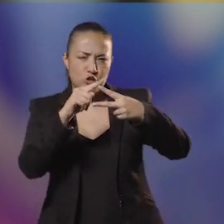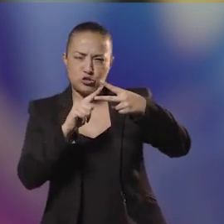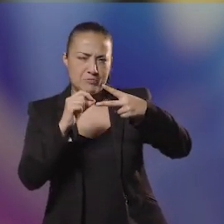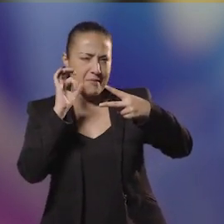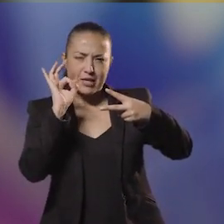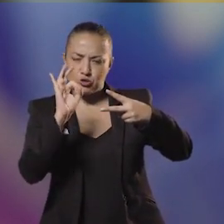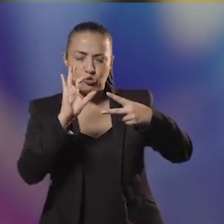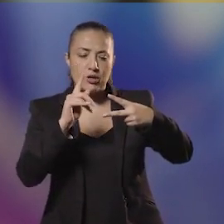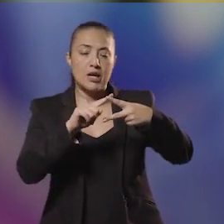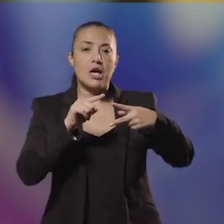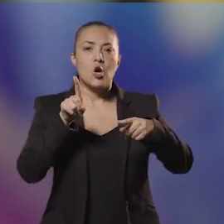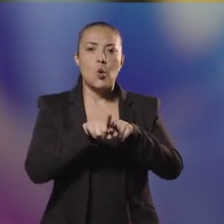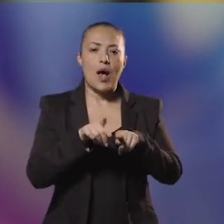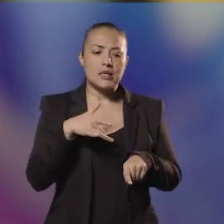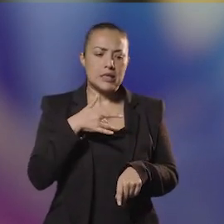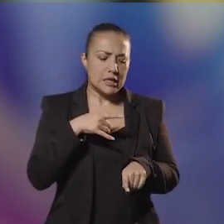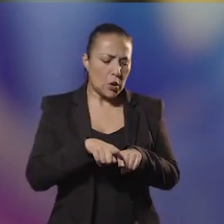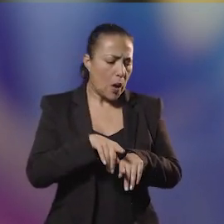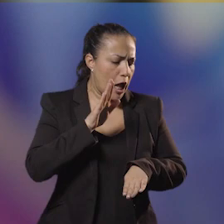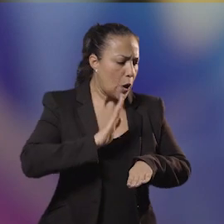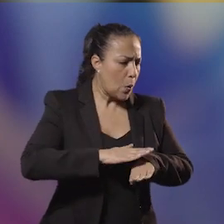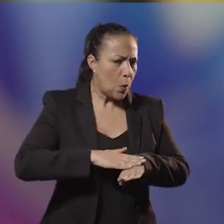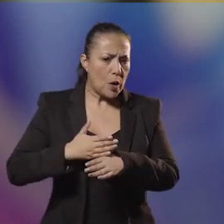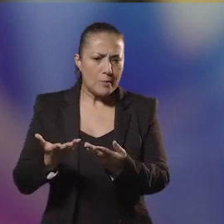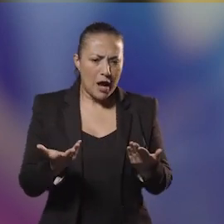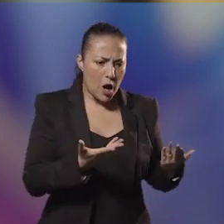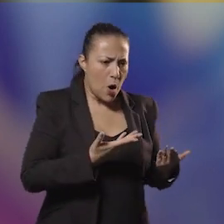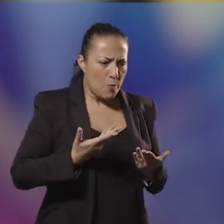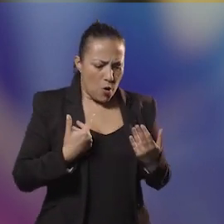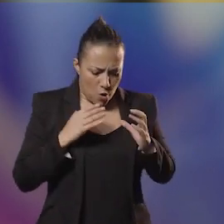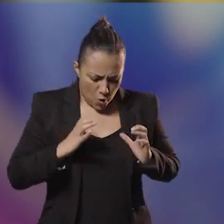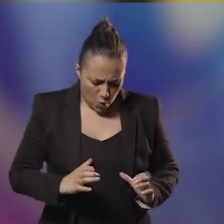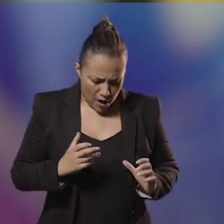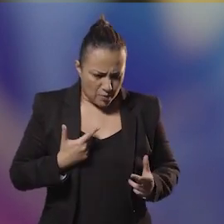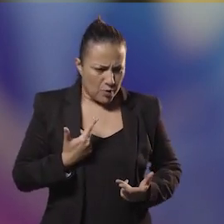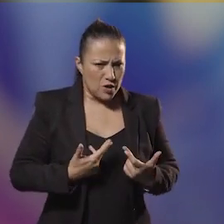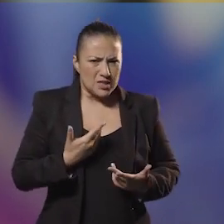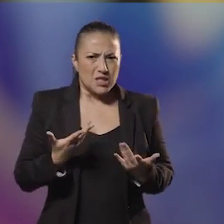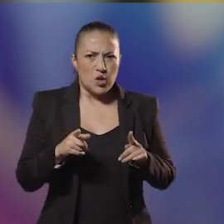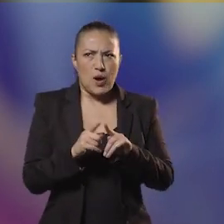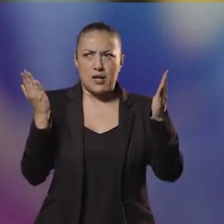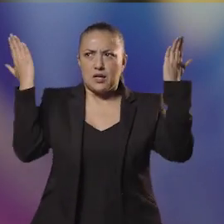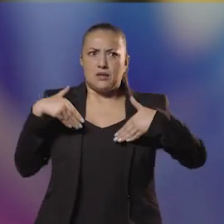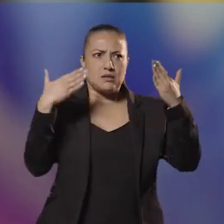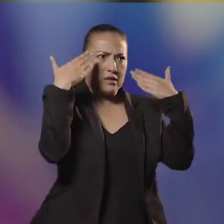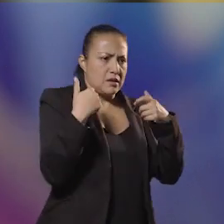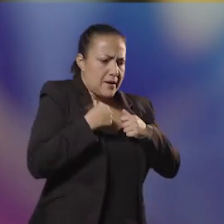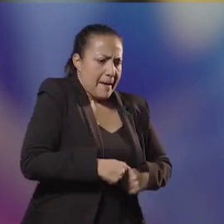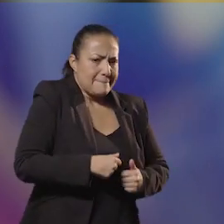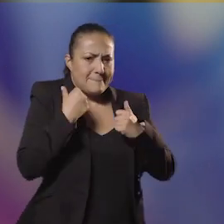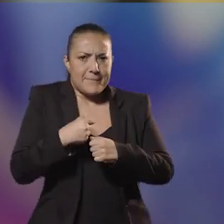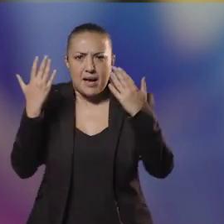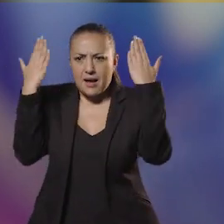la culpa es muy alta y no sabes cómo relacionarte con tu propio cuerpo y tratas de esconderlo todo el tiempo